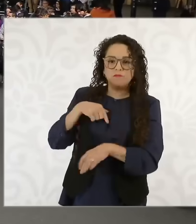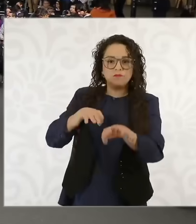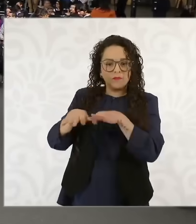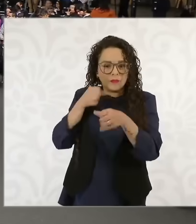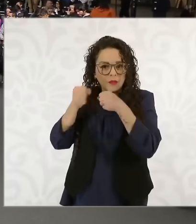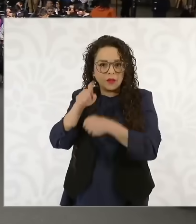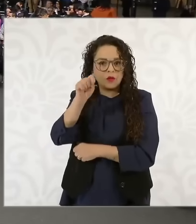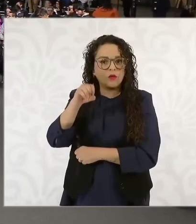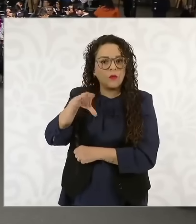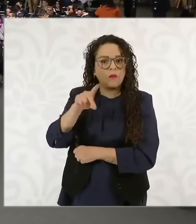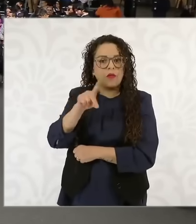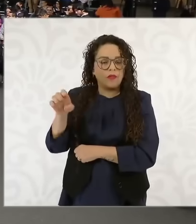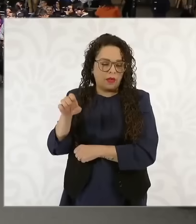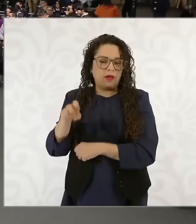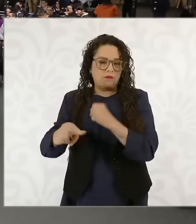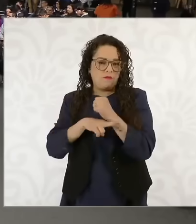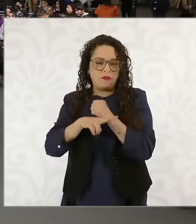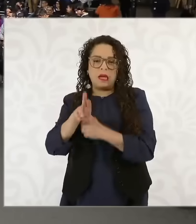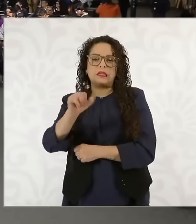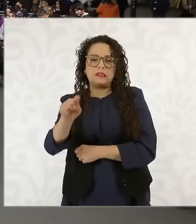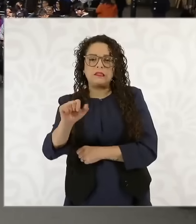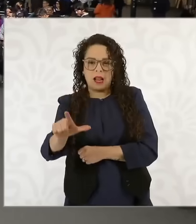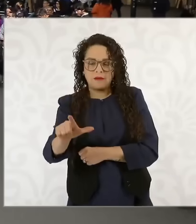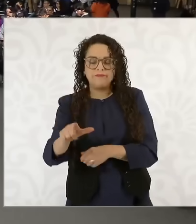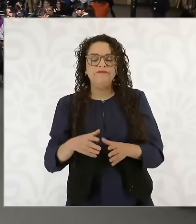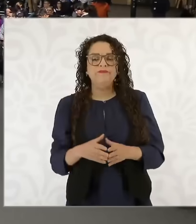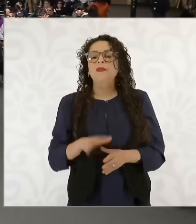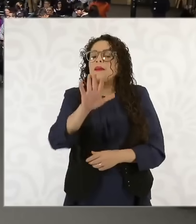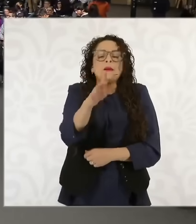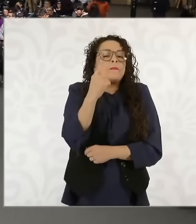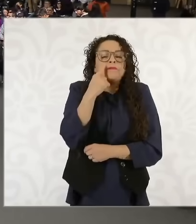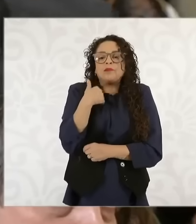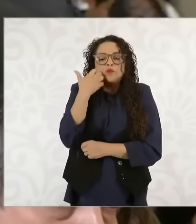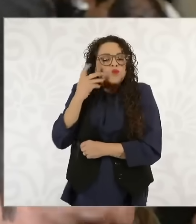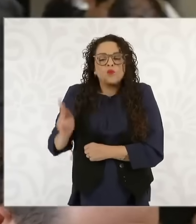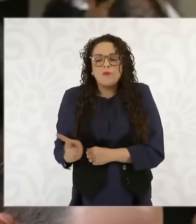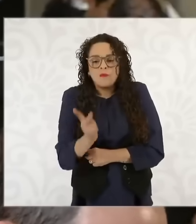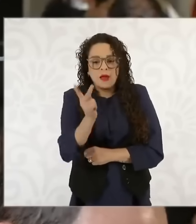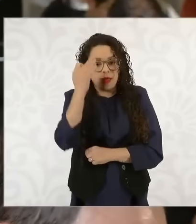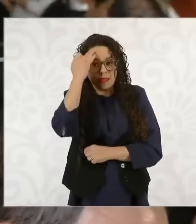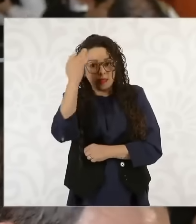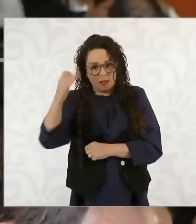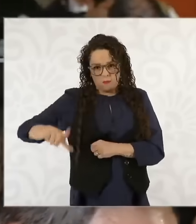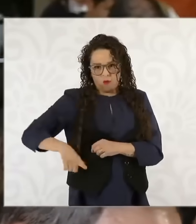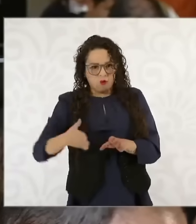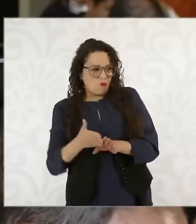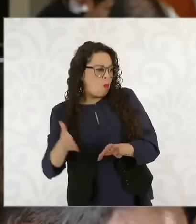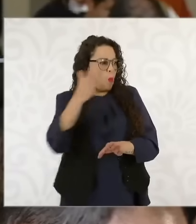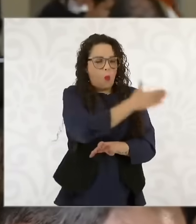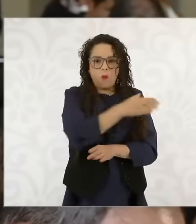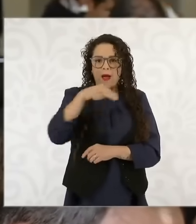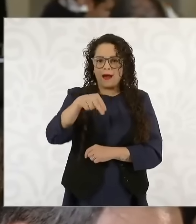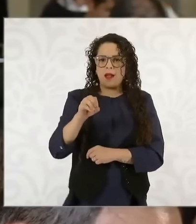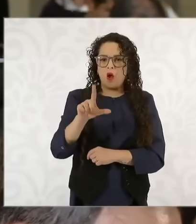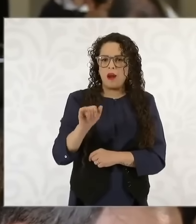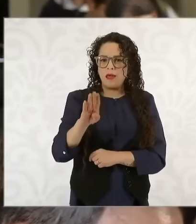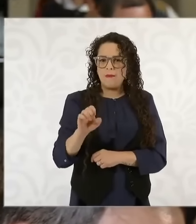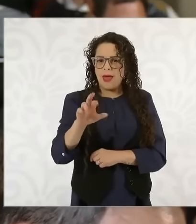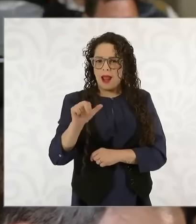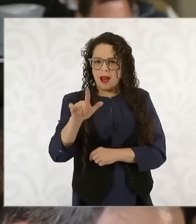Les quisiera preguntar, en cuando estuvo el liberalismo, las sociedades de autoabasto o no